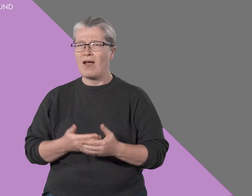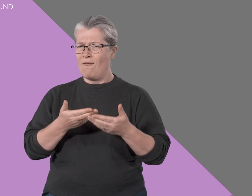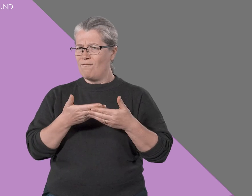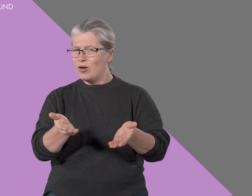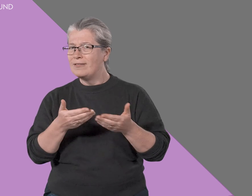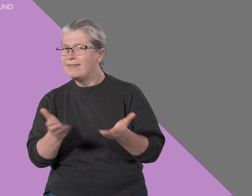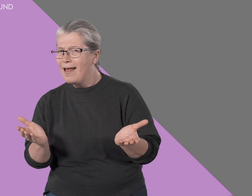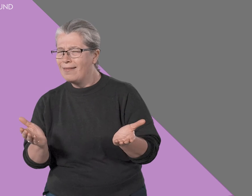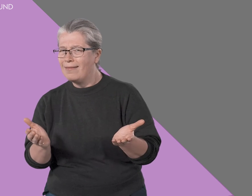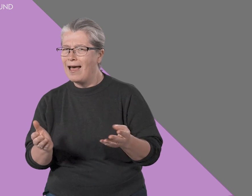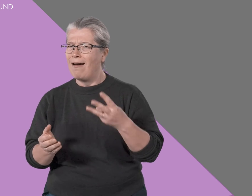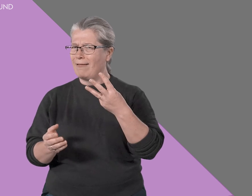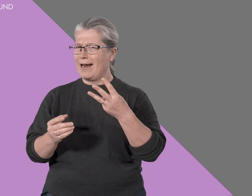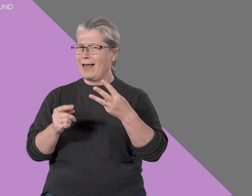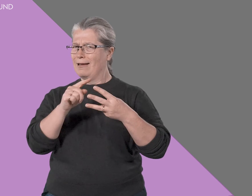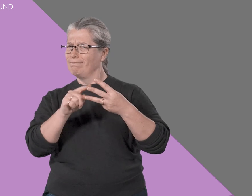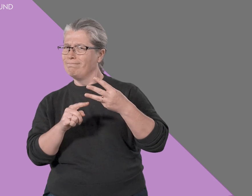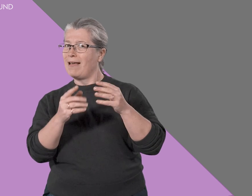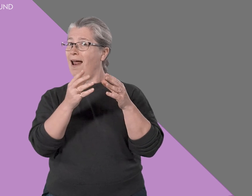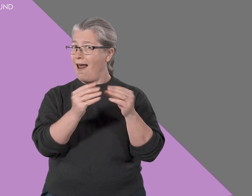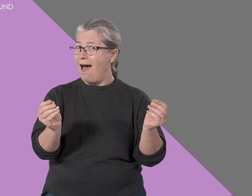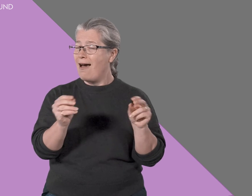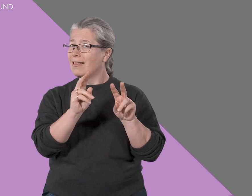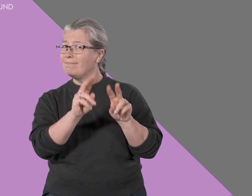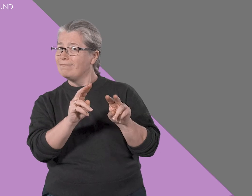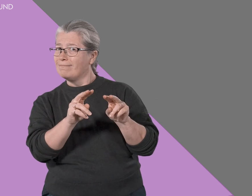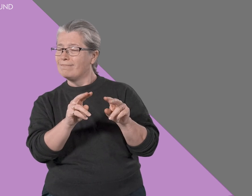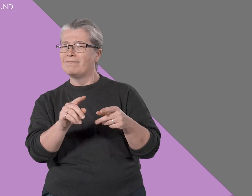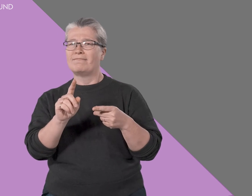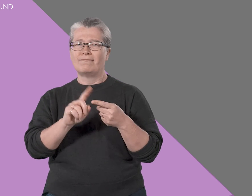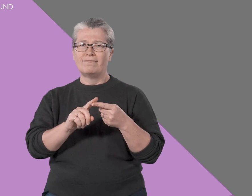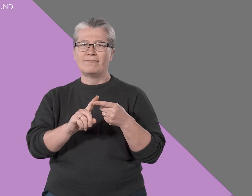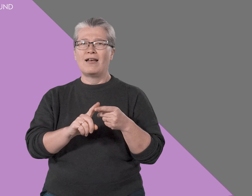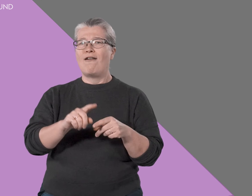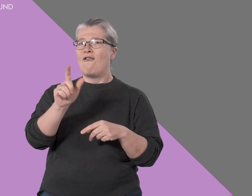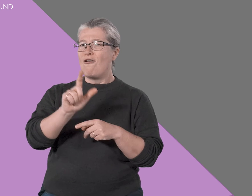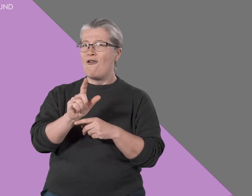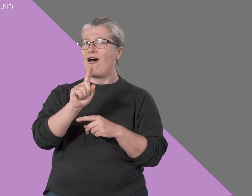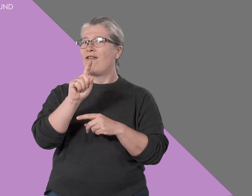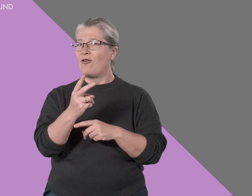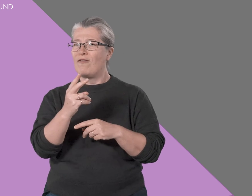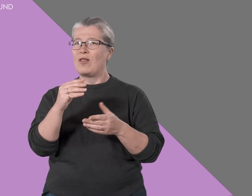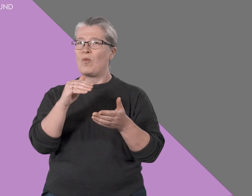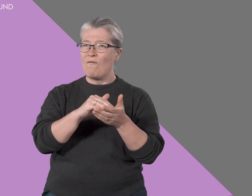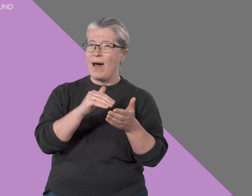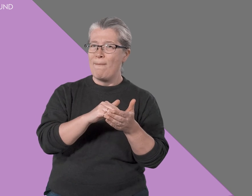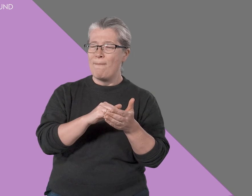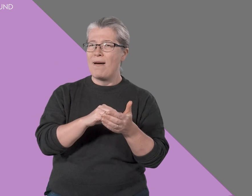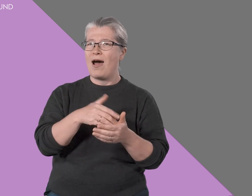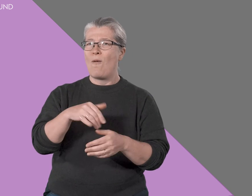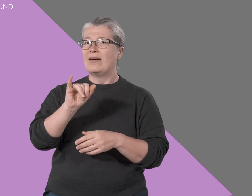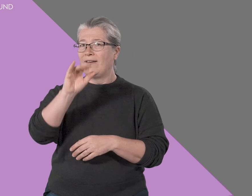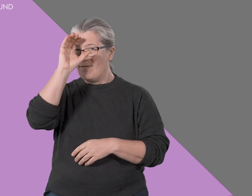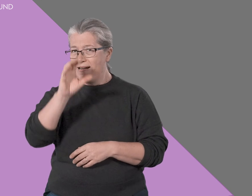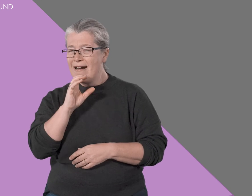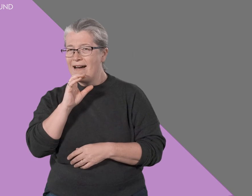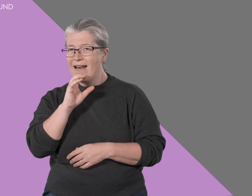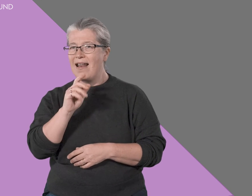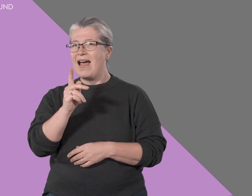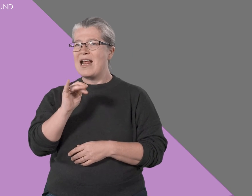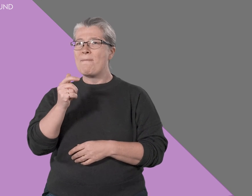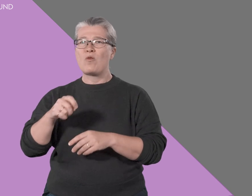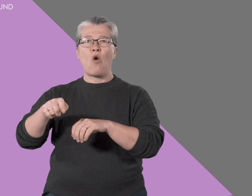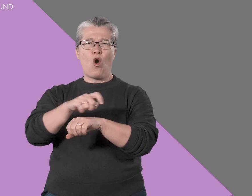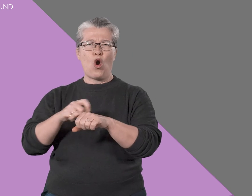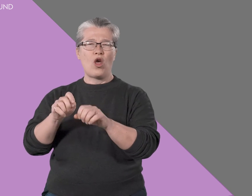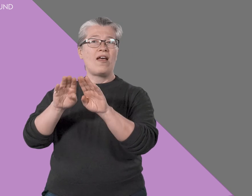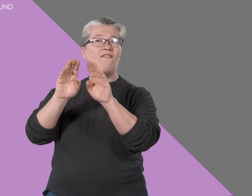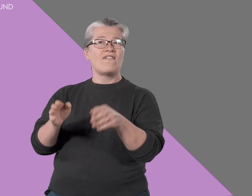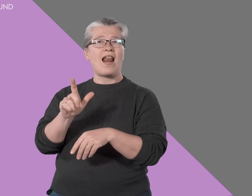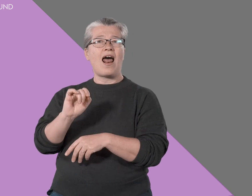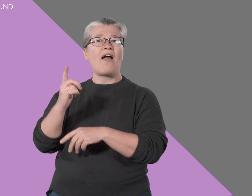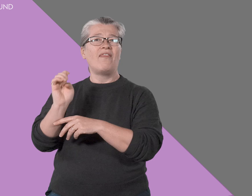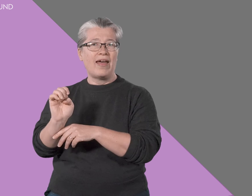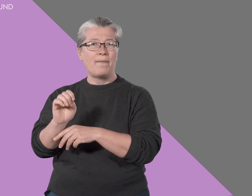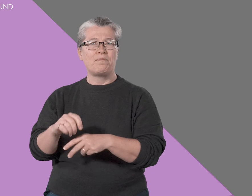Gratis föreställningar: lö 12.11 kl. 18 Villa Lande, Kimitoön, -